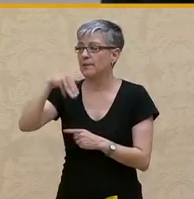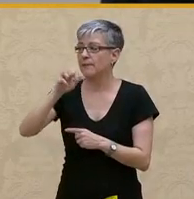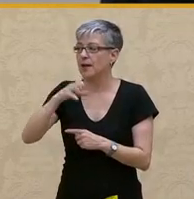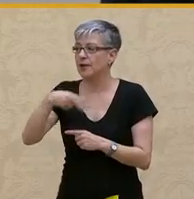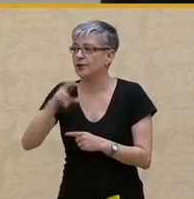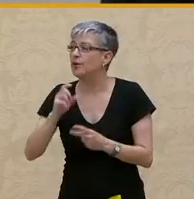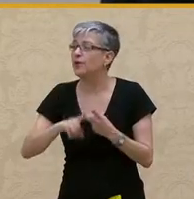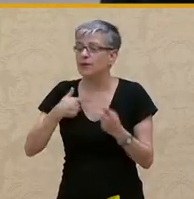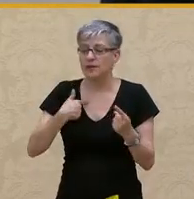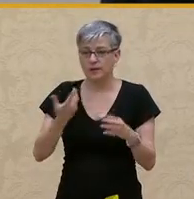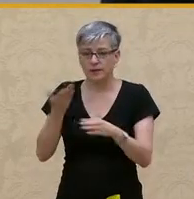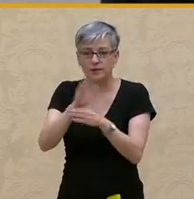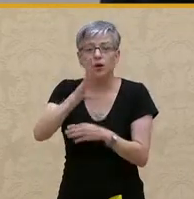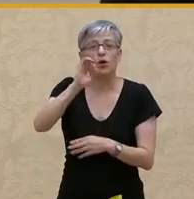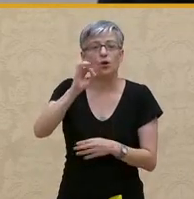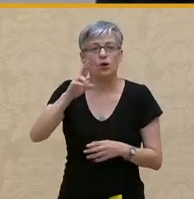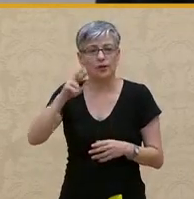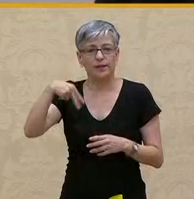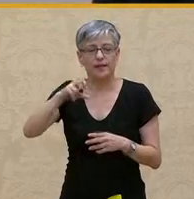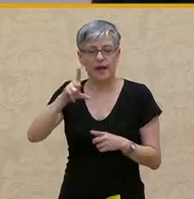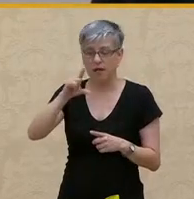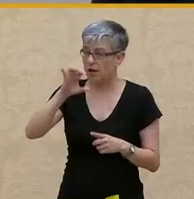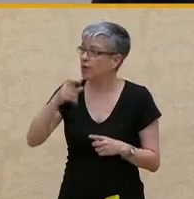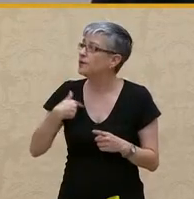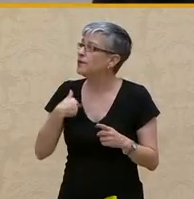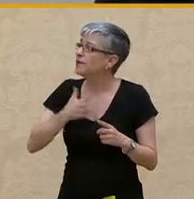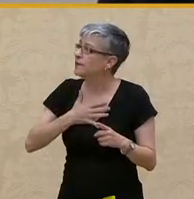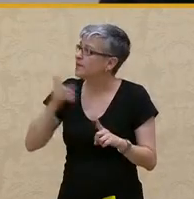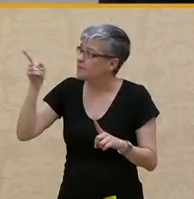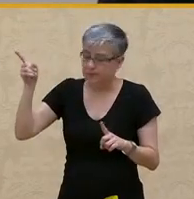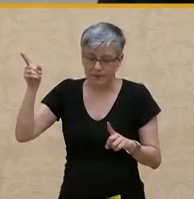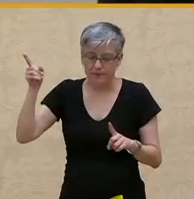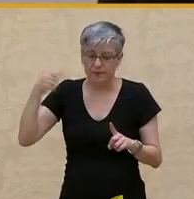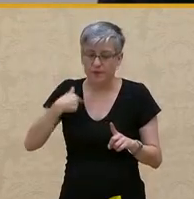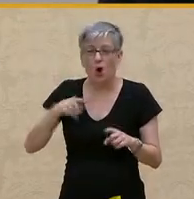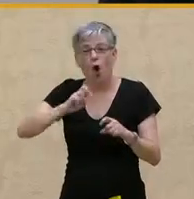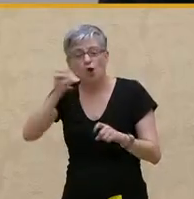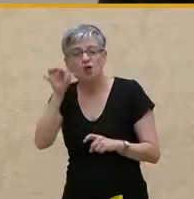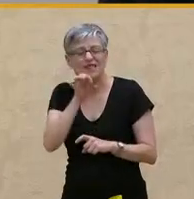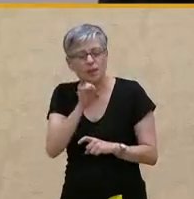de la asociación Cornelia de Lange, otro de los síndromes que provoca sordoceguera.